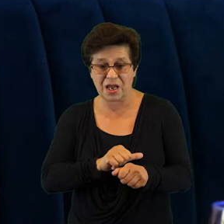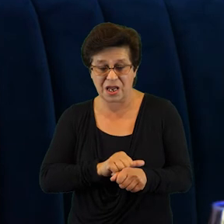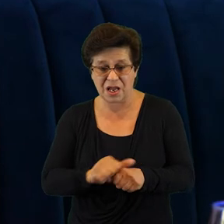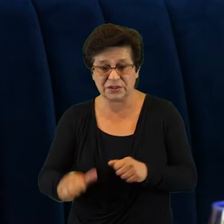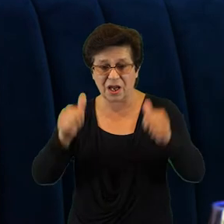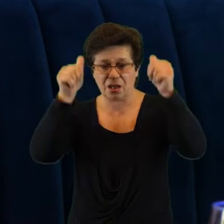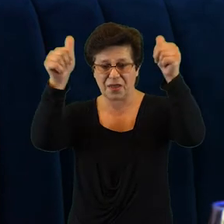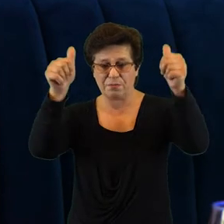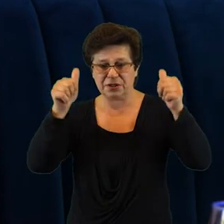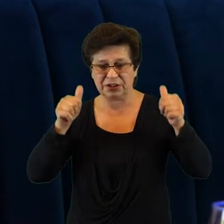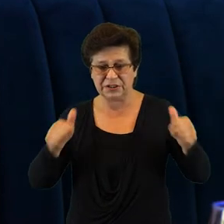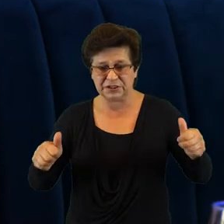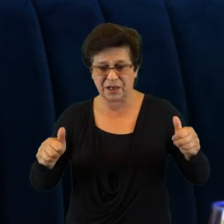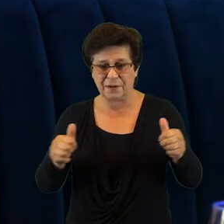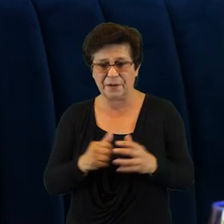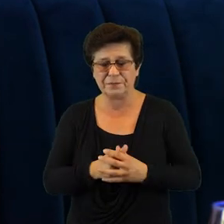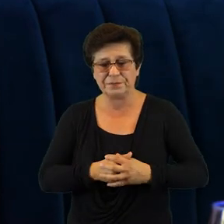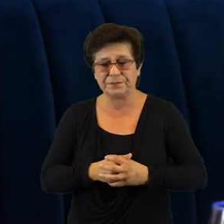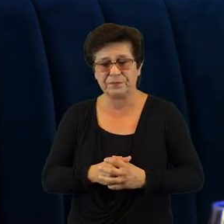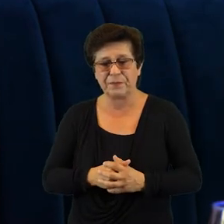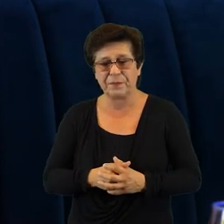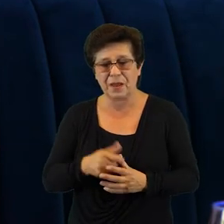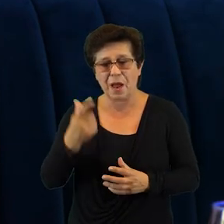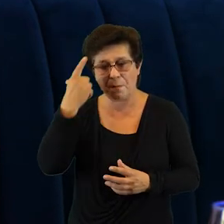została wmurowana tablica pamiątkowa,